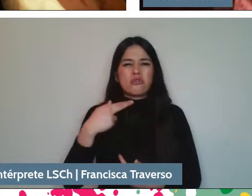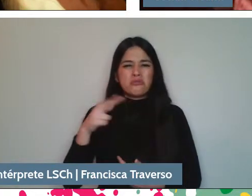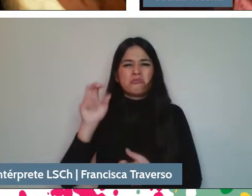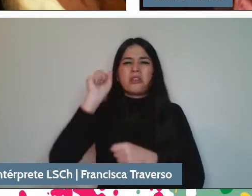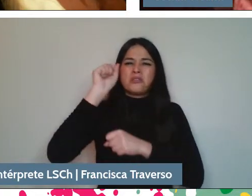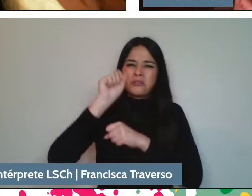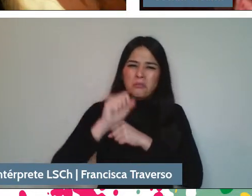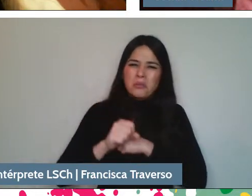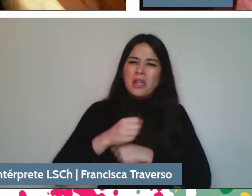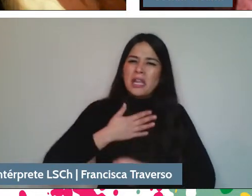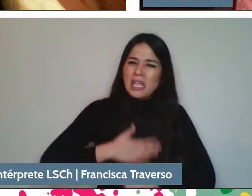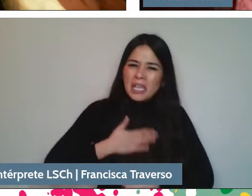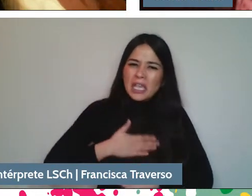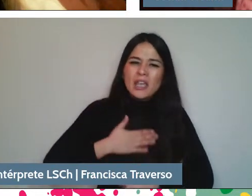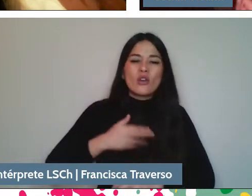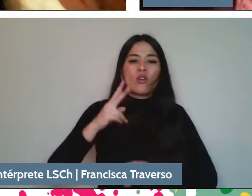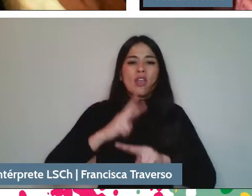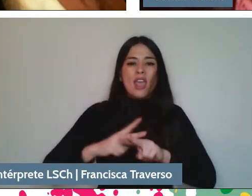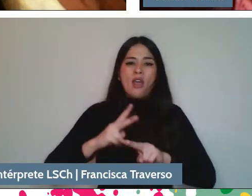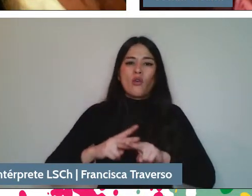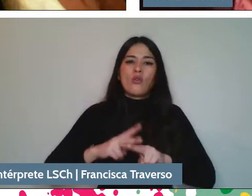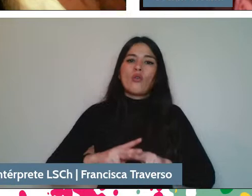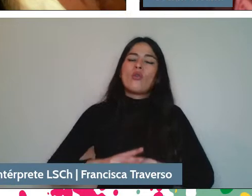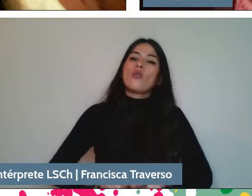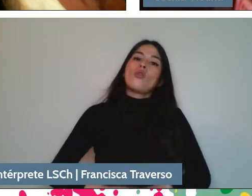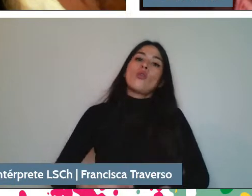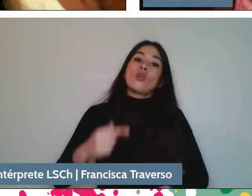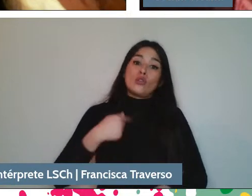Entonces, a pesar de que yo sí participe en la destrucción de mi trabajo,